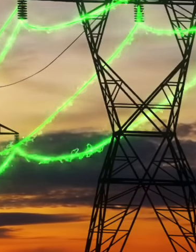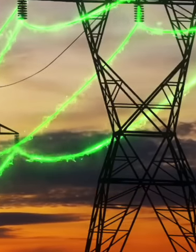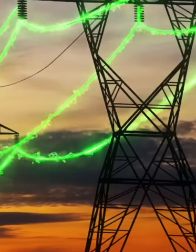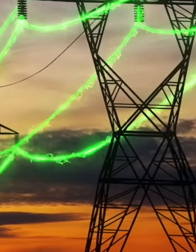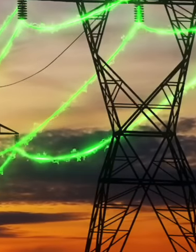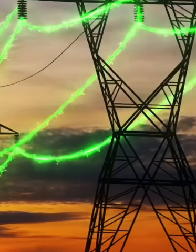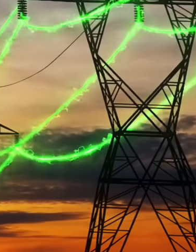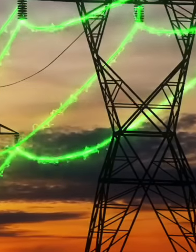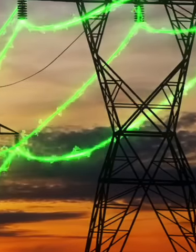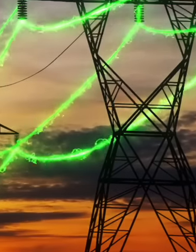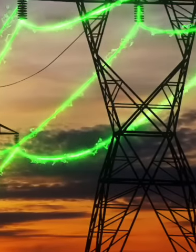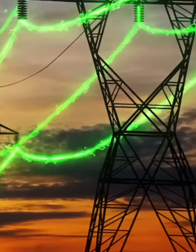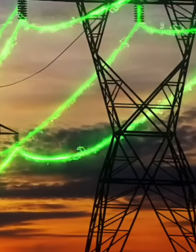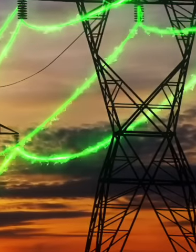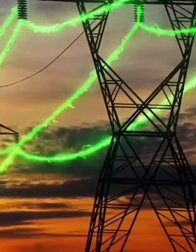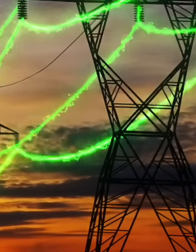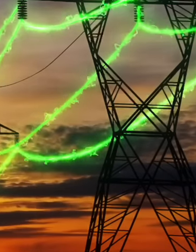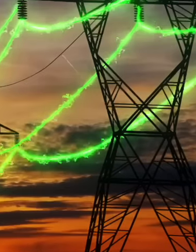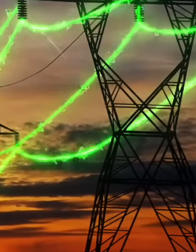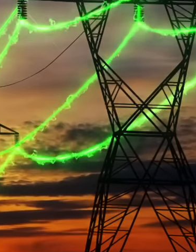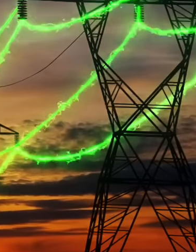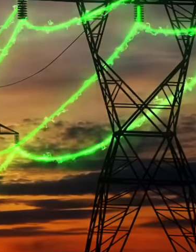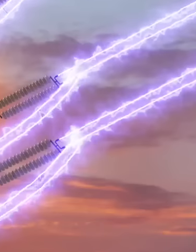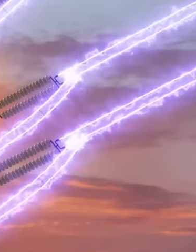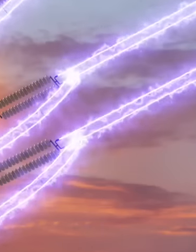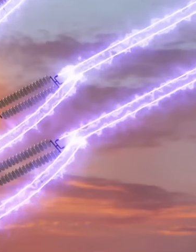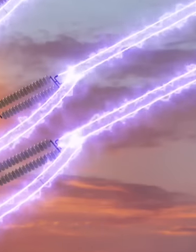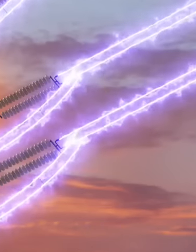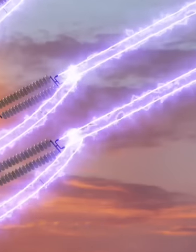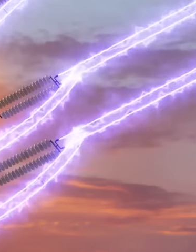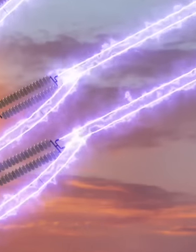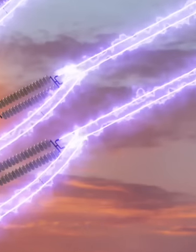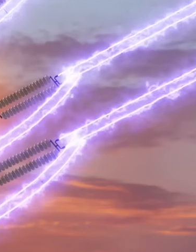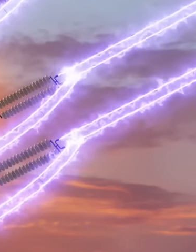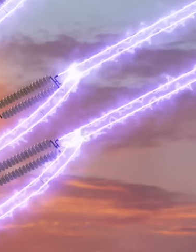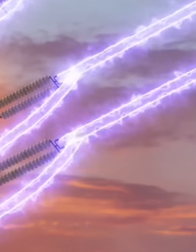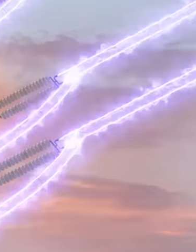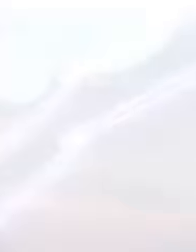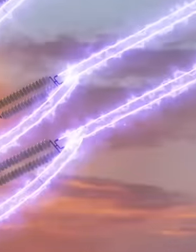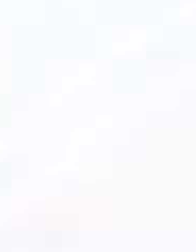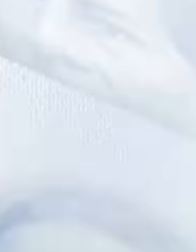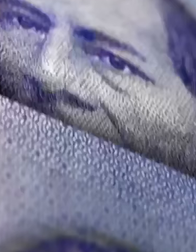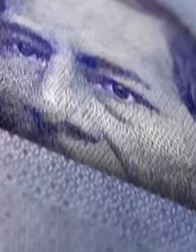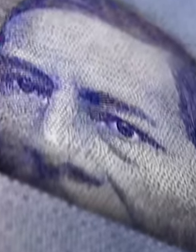de ciclo combinado, más de 6000 km de líneas de transmisión y una inversión millonaria para